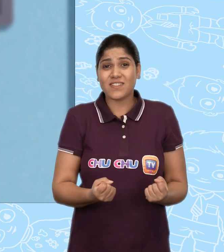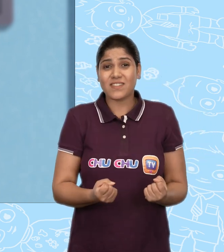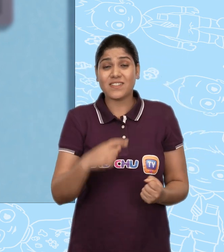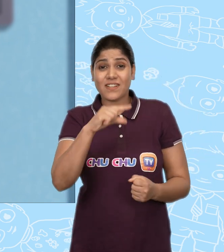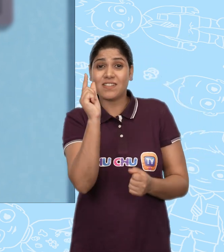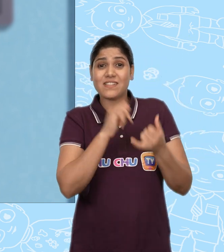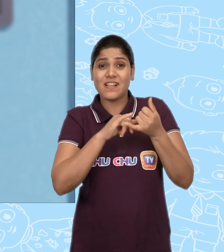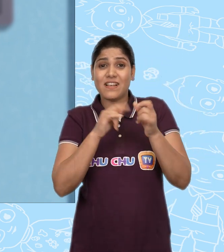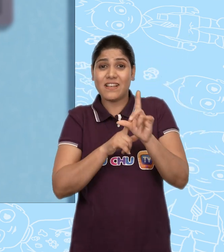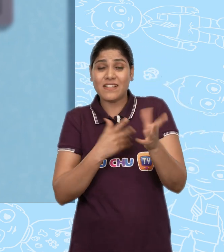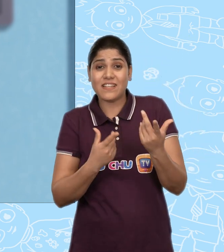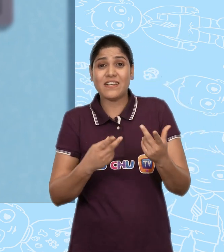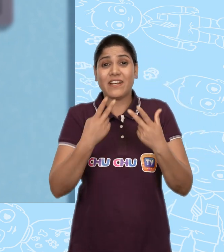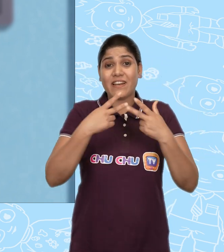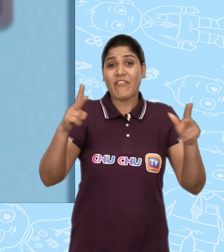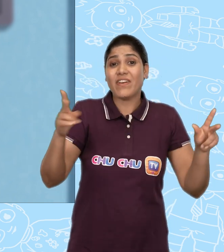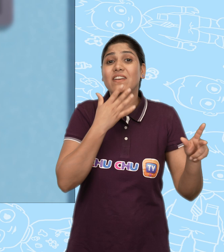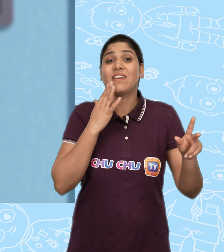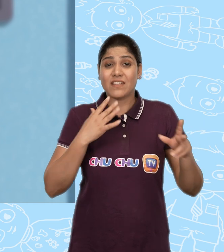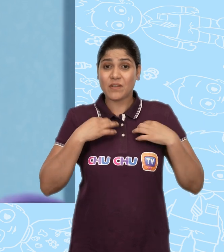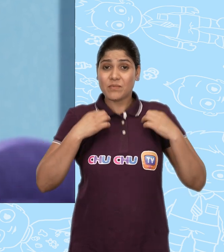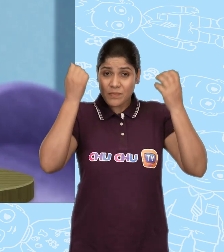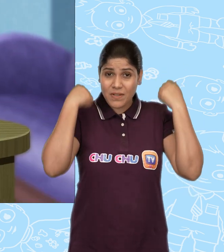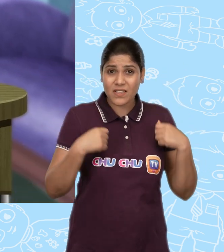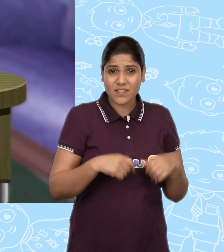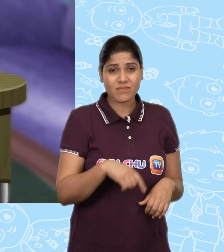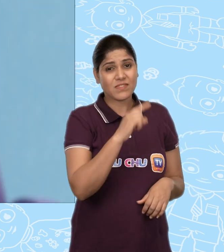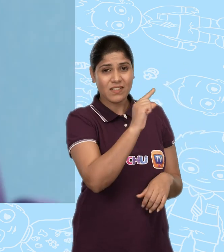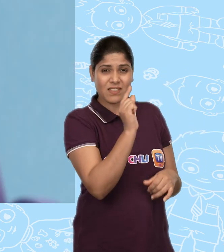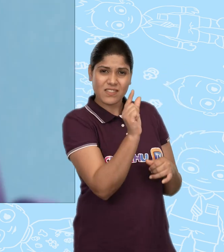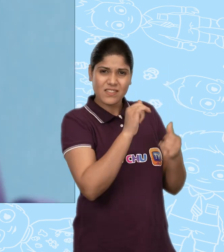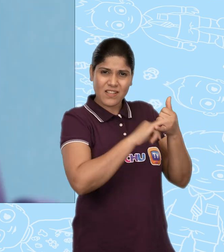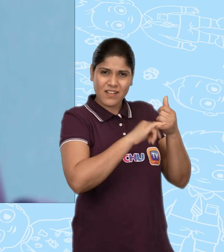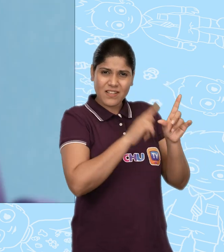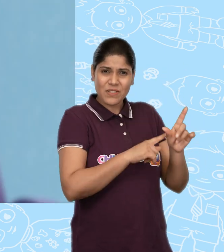वो चाहती थी की कस्सली दूसरे रंग के कपड़े भी पहनने। कस्सली!